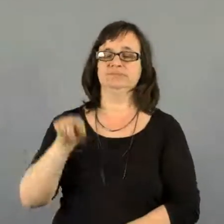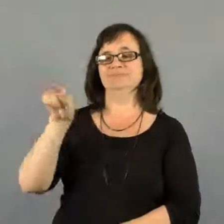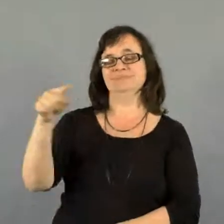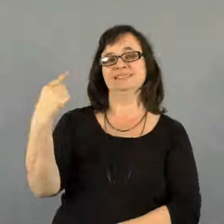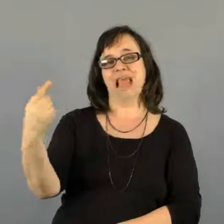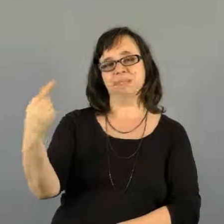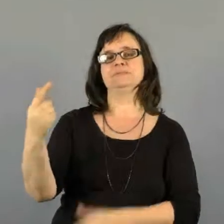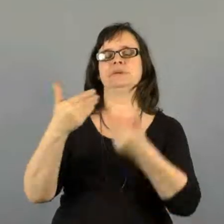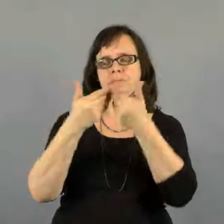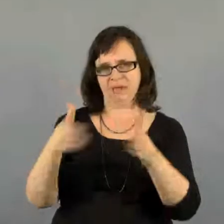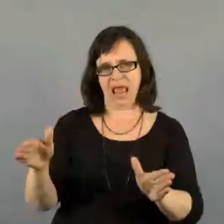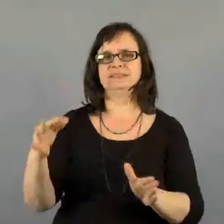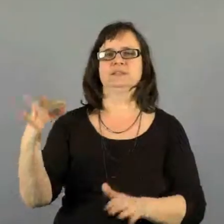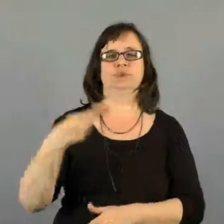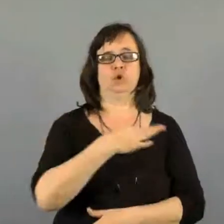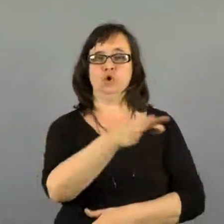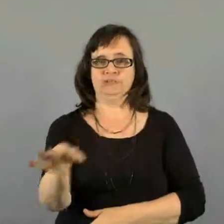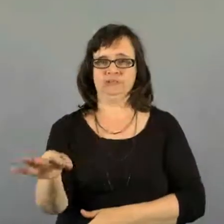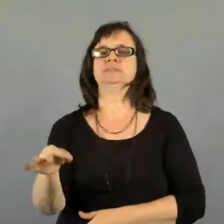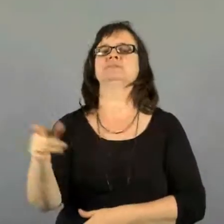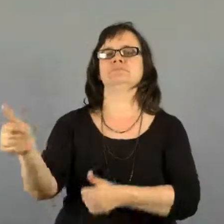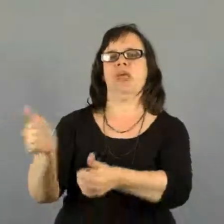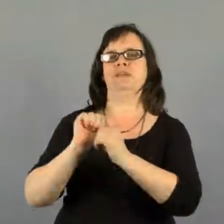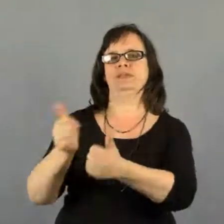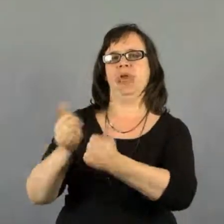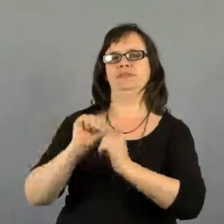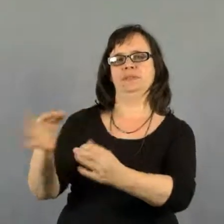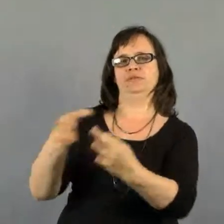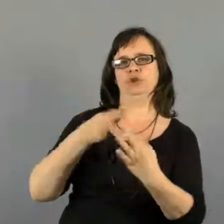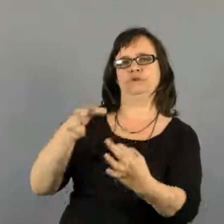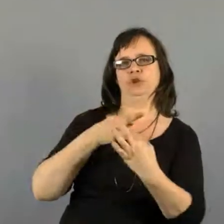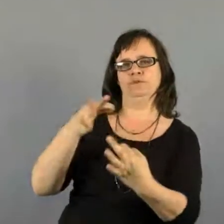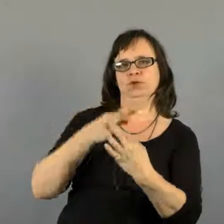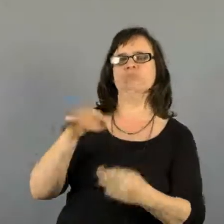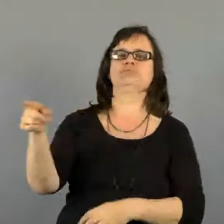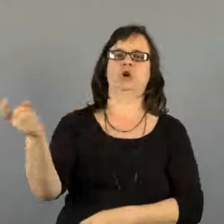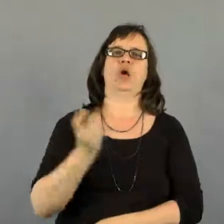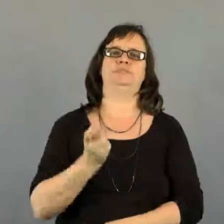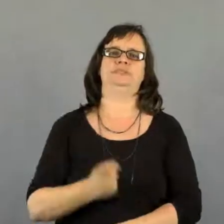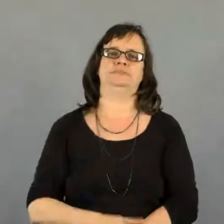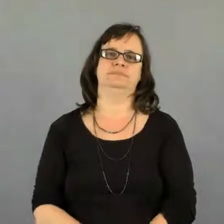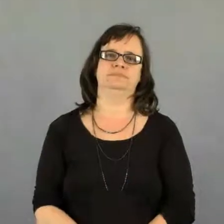Sondern Jesus kommt, um uns zu helfen, für uns